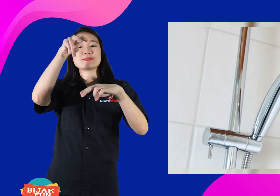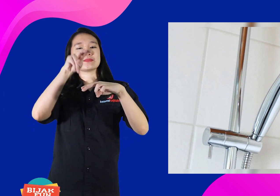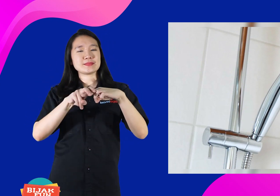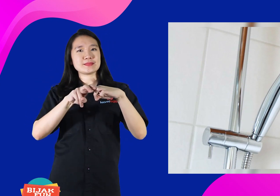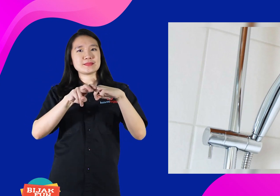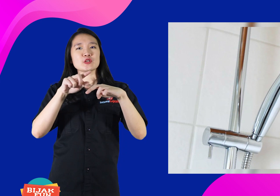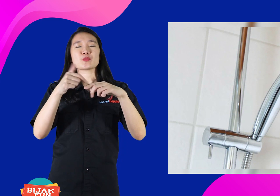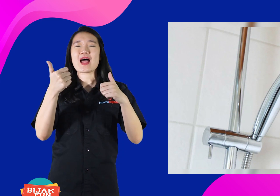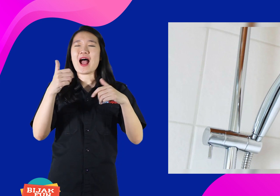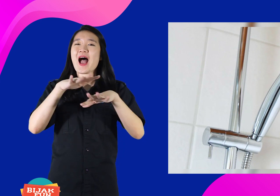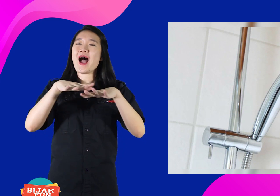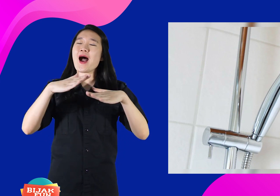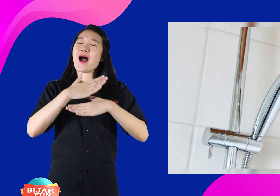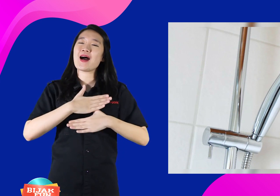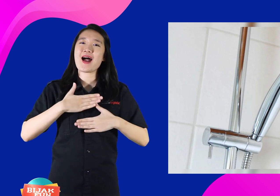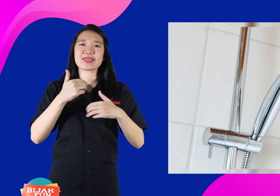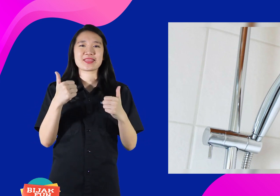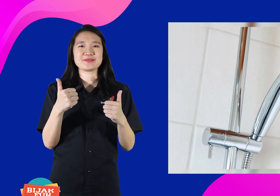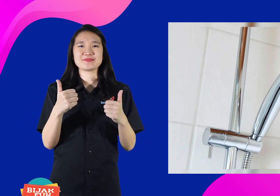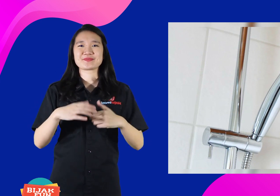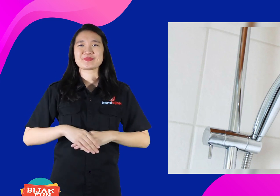dan letakkan telapak kaki di atasnya.